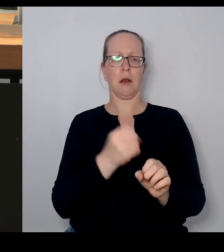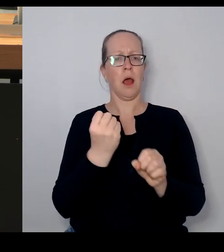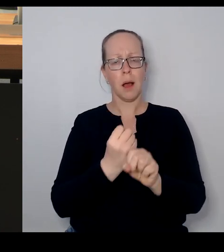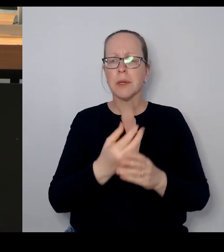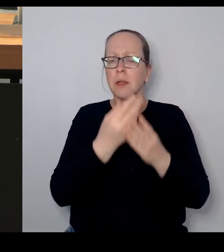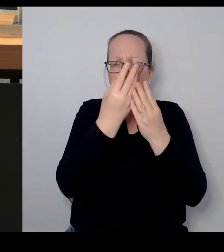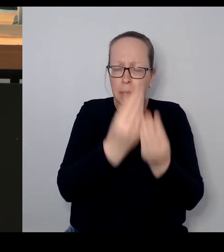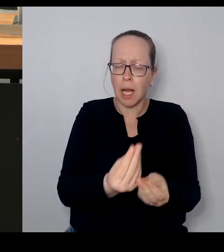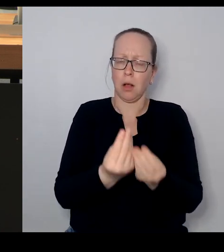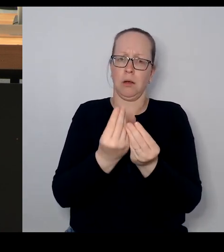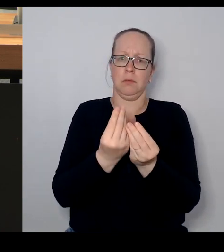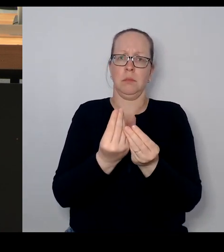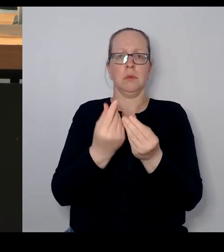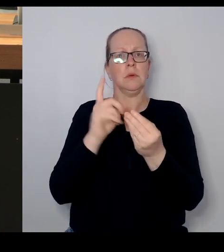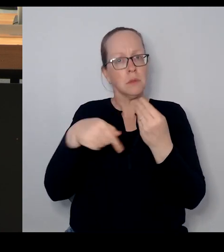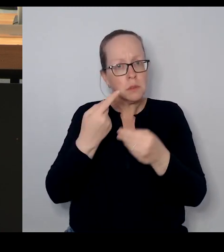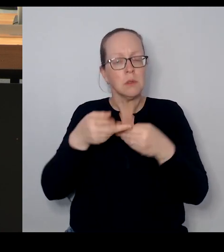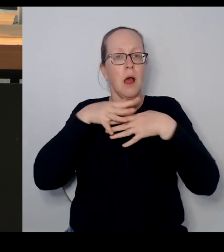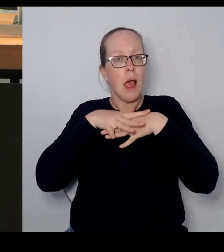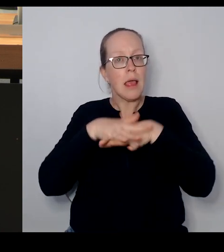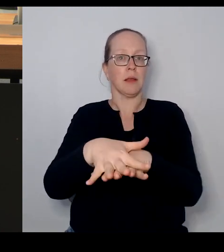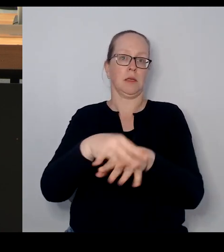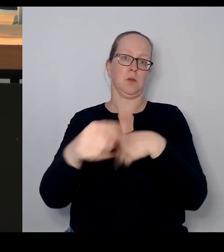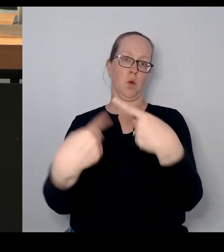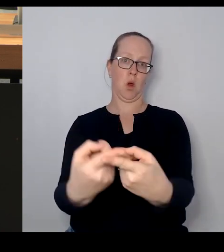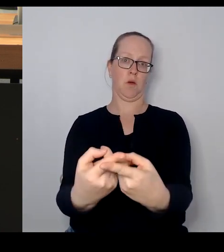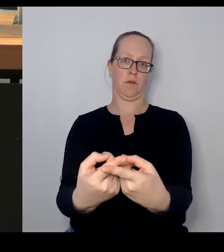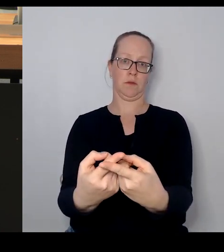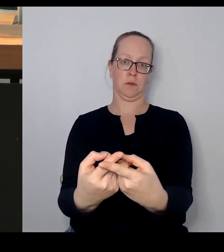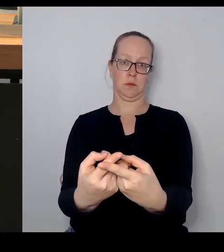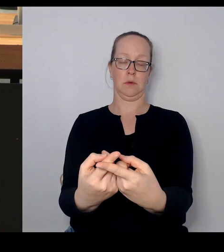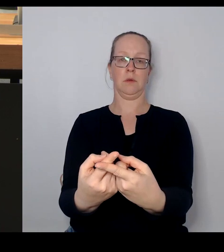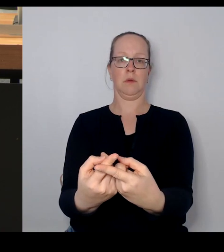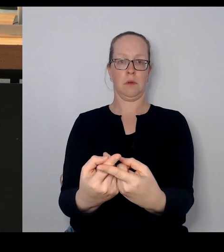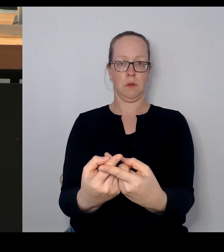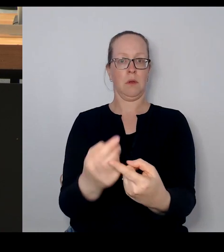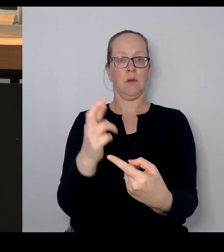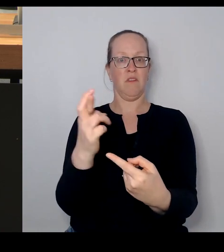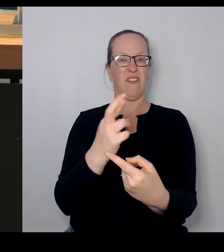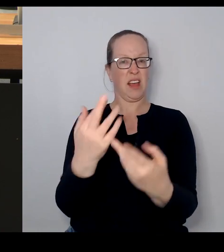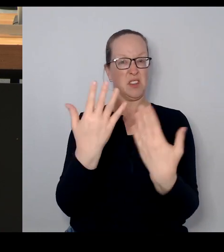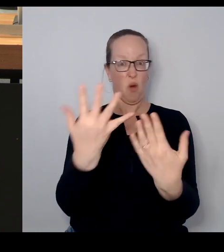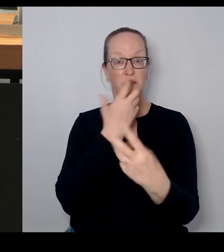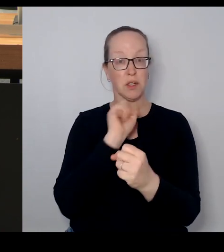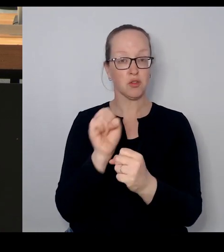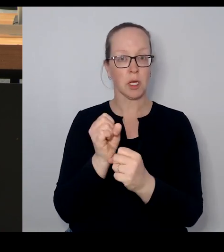Und wer das nicht will, der spaltet die Gesellschaft. Meine Damen und Herren, und das will die AfD. Wir nicht.